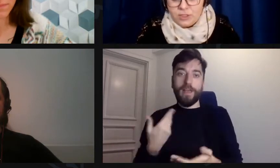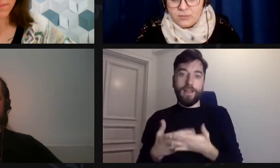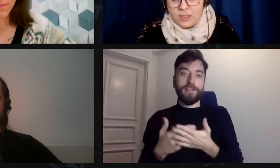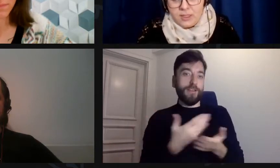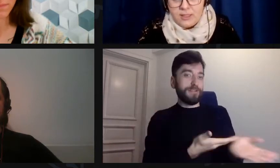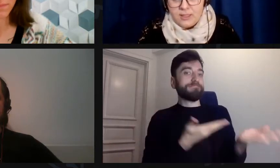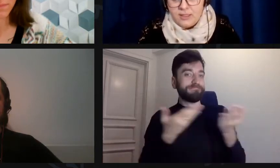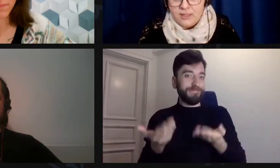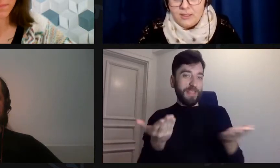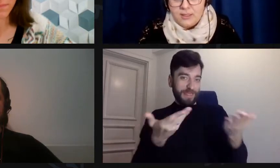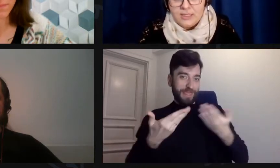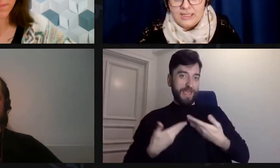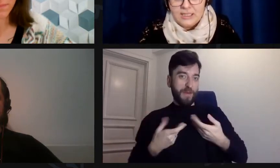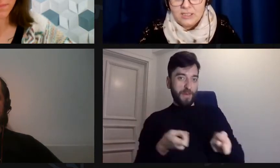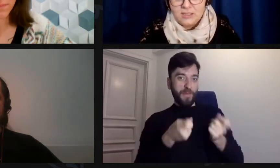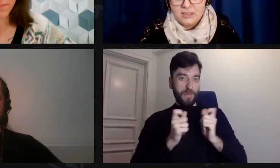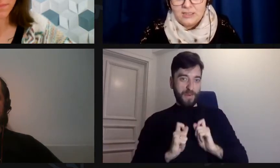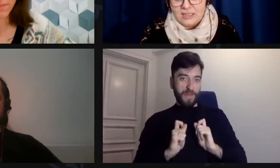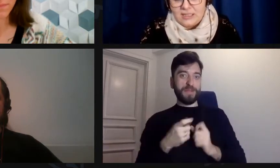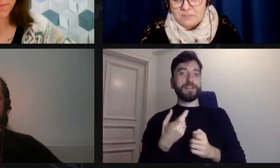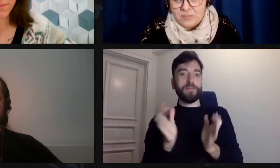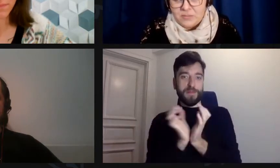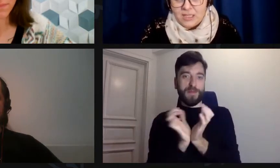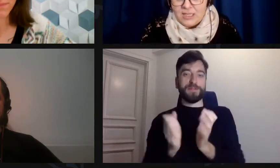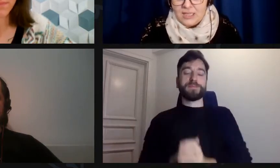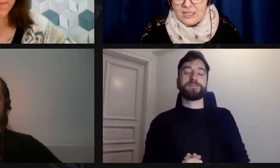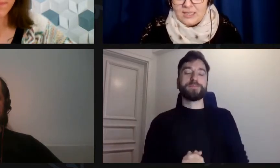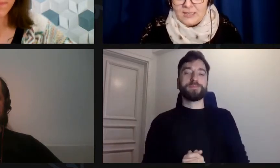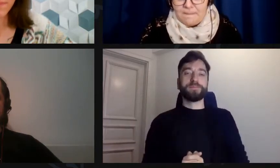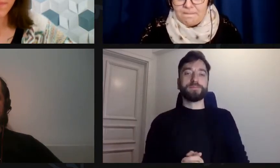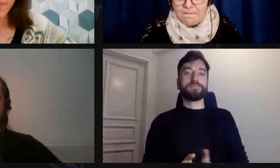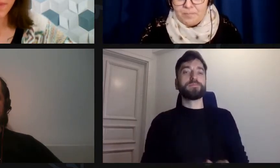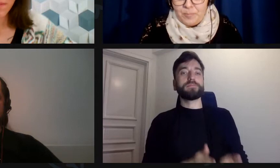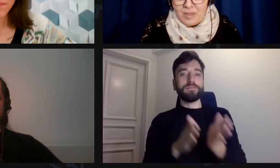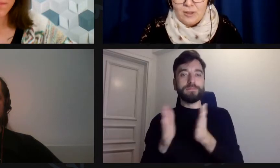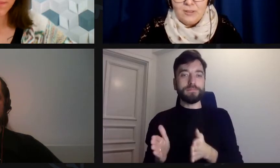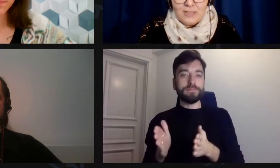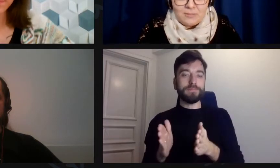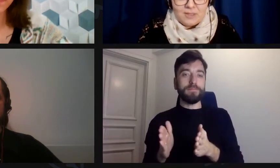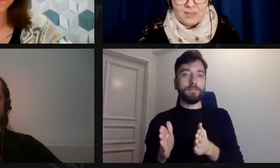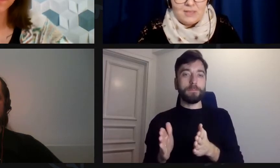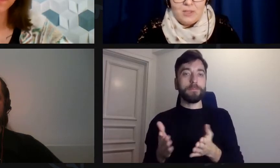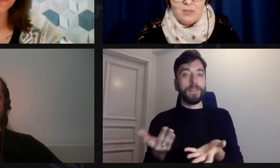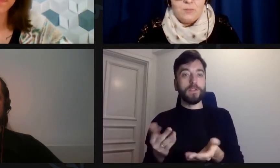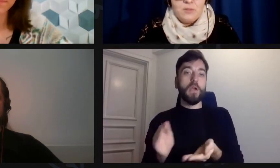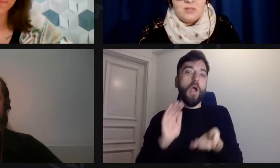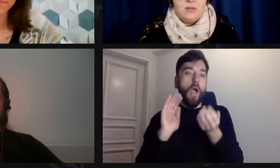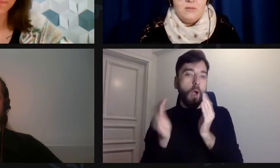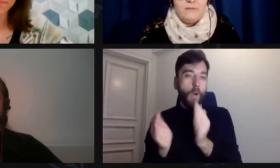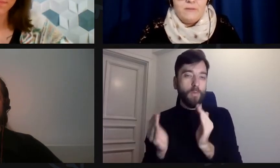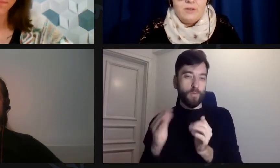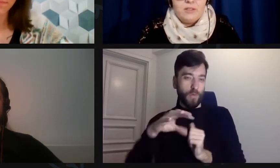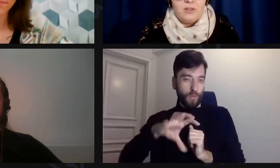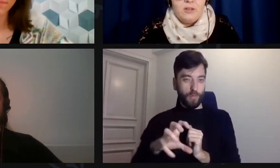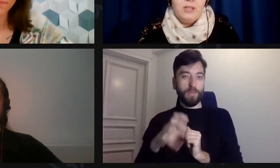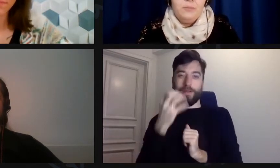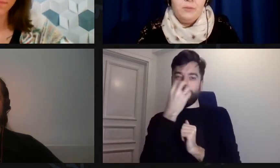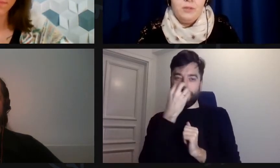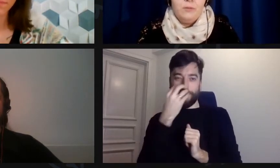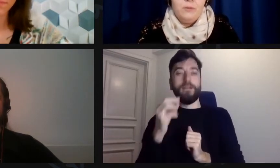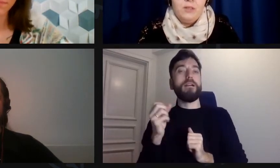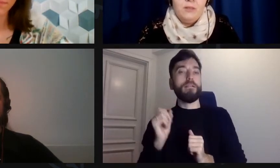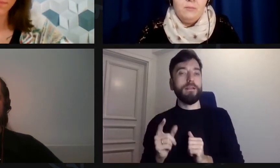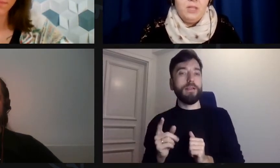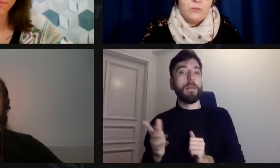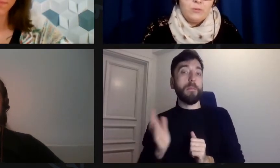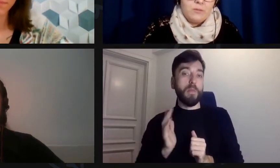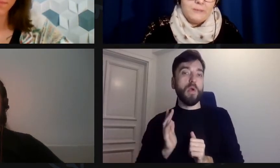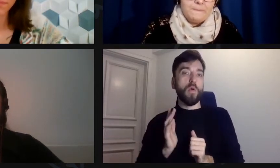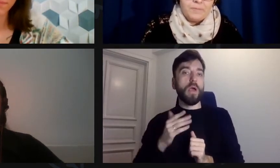Dużym patronem samej grupy cyrkowej był Mirek Urban,